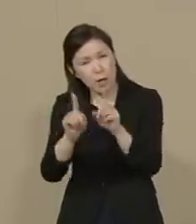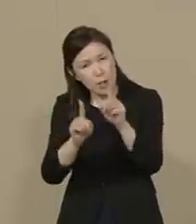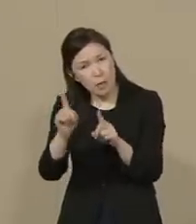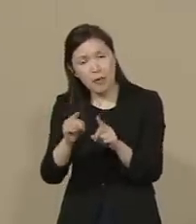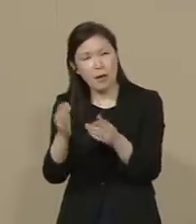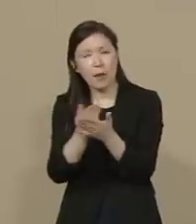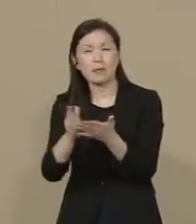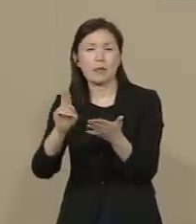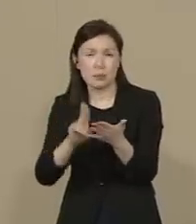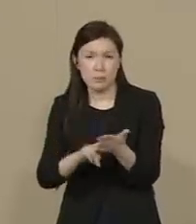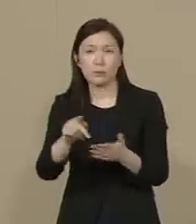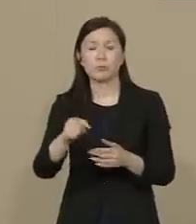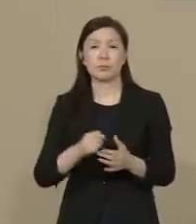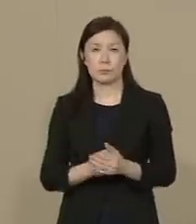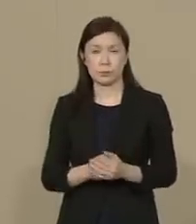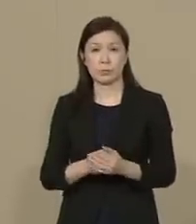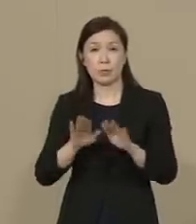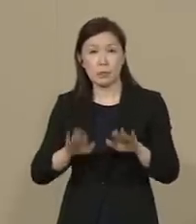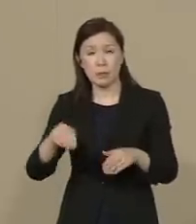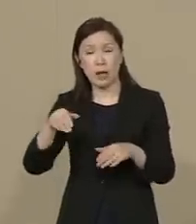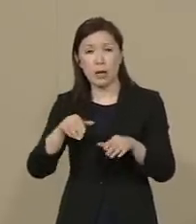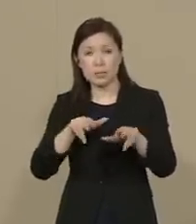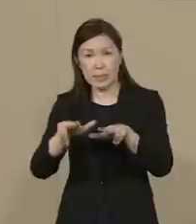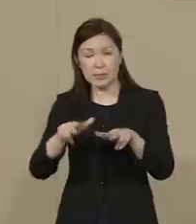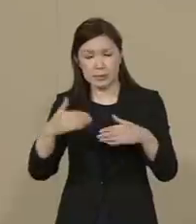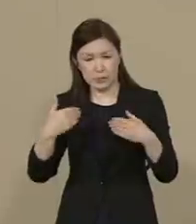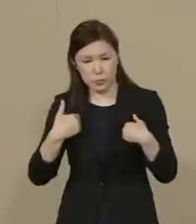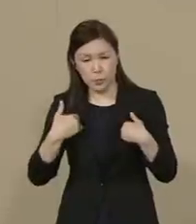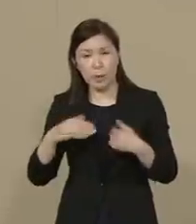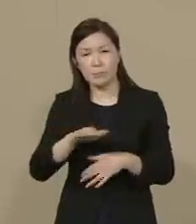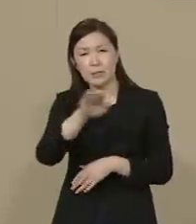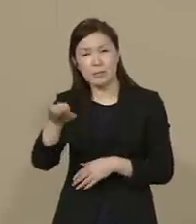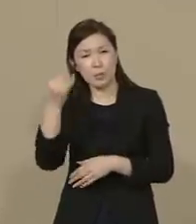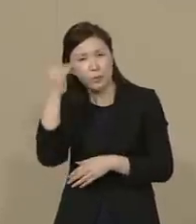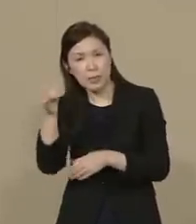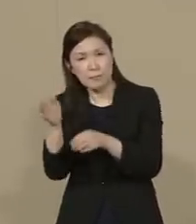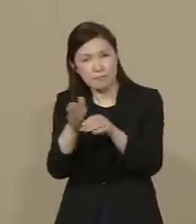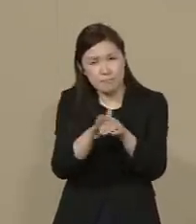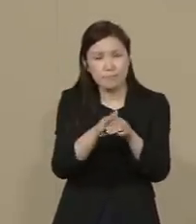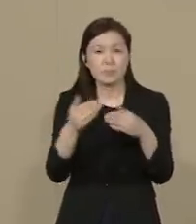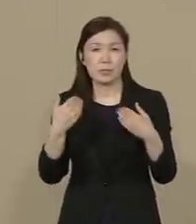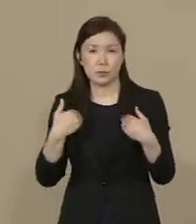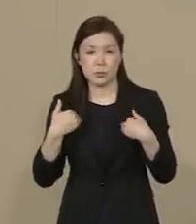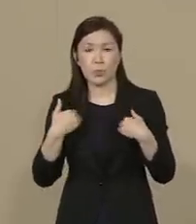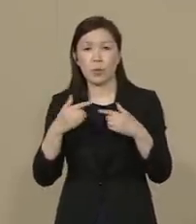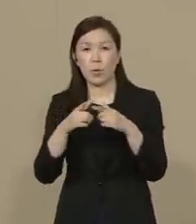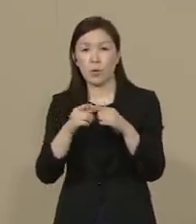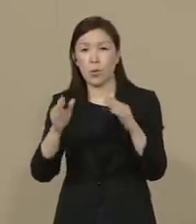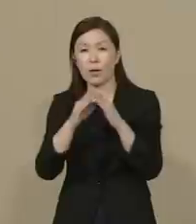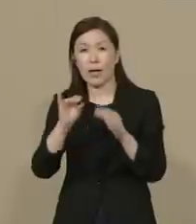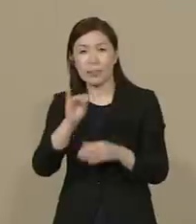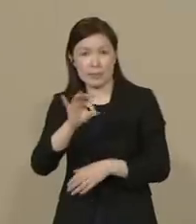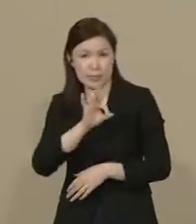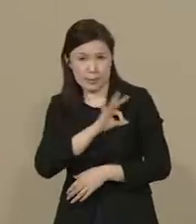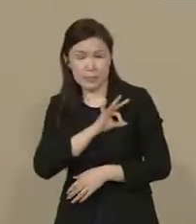今の政治に必要なのは 生活者の声です 国会議員・地方議員が連携し